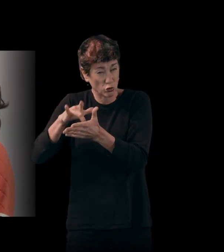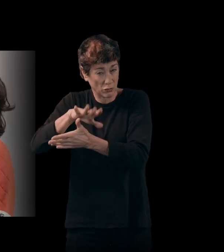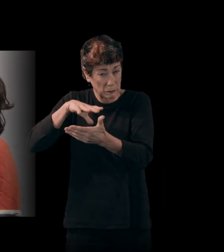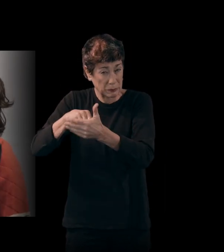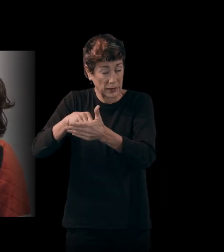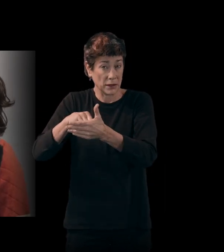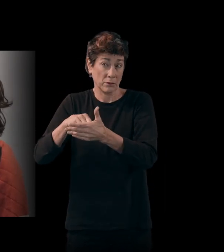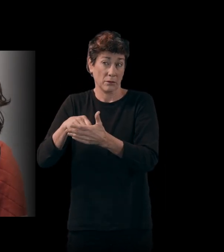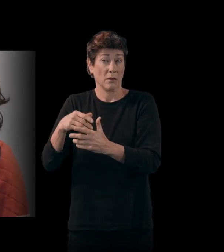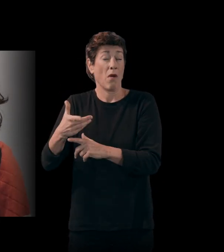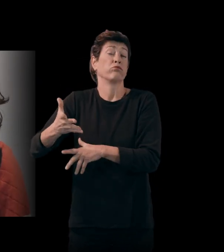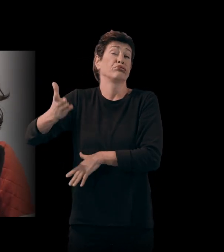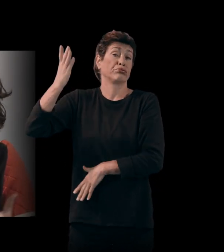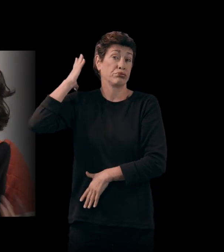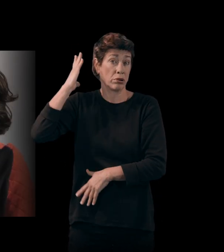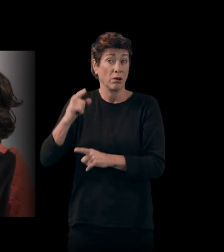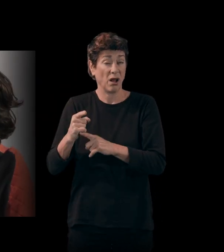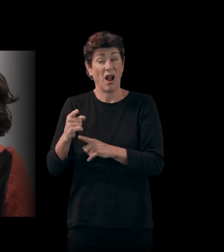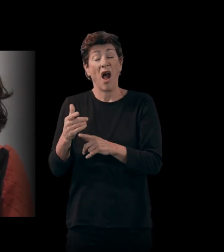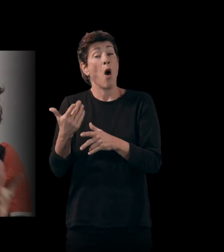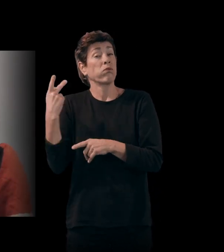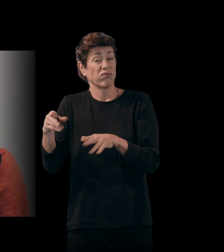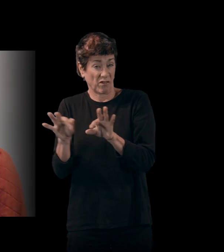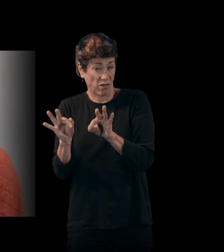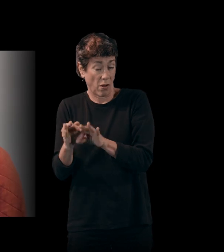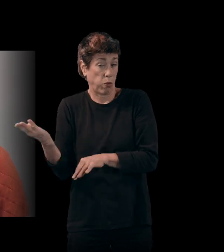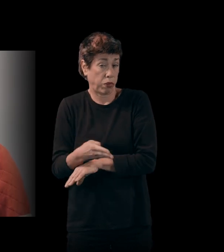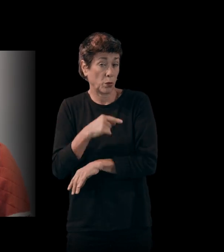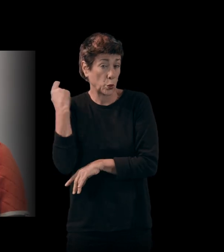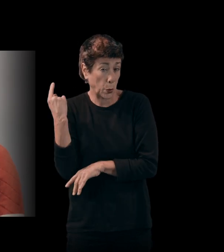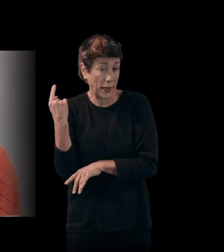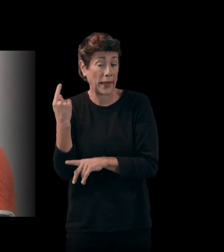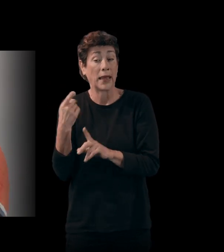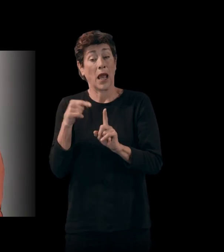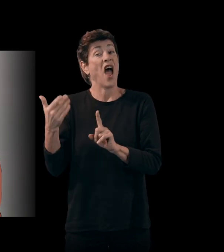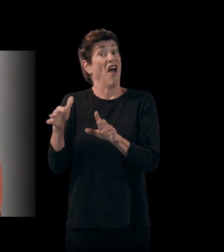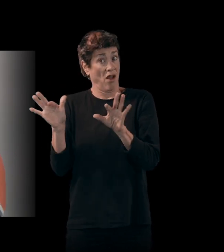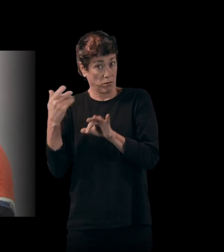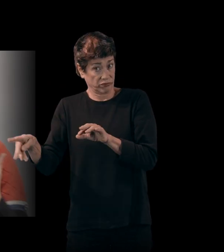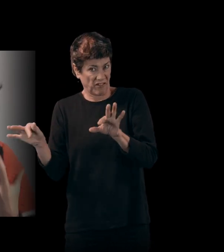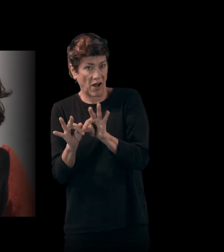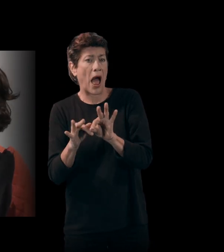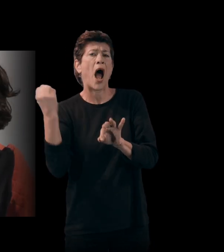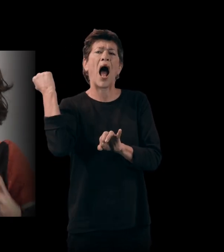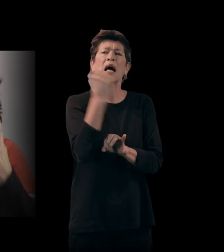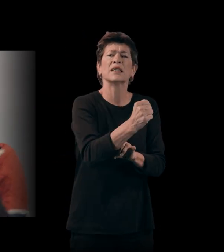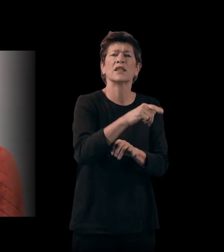mais il y a longtemps, qui ont perdu un frère, puisque leur frère a aussi assassiné Jean-Marie Tjibaou. Et Jean-Marie Tjibaou, ce n'est pas juste une figure